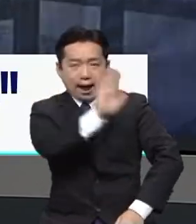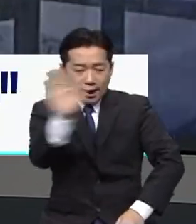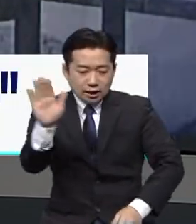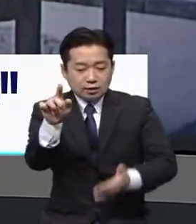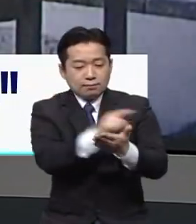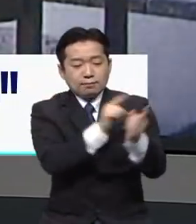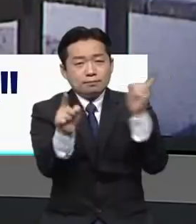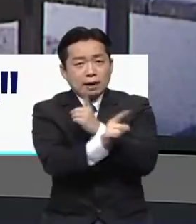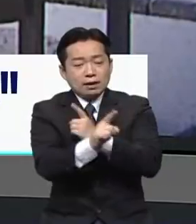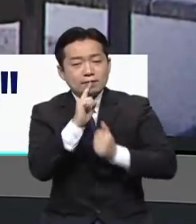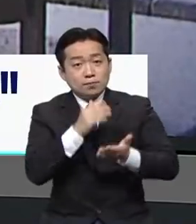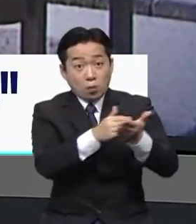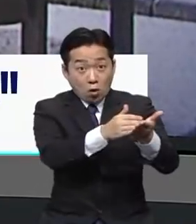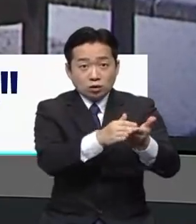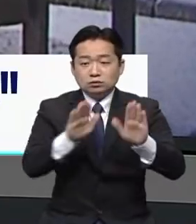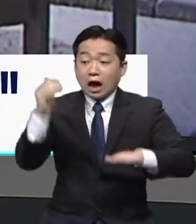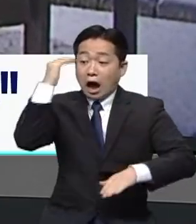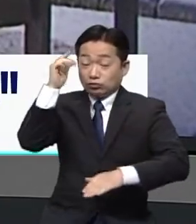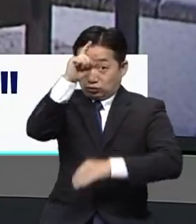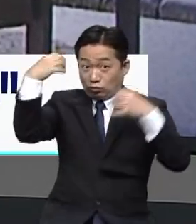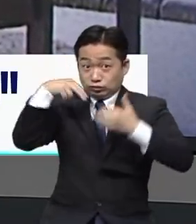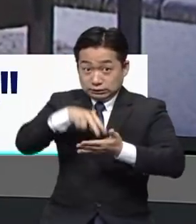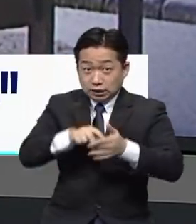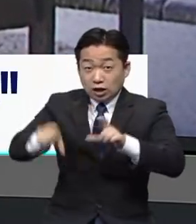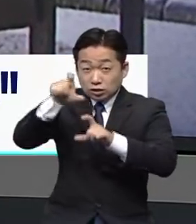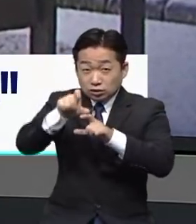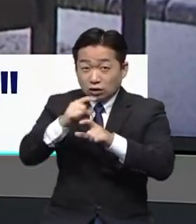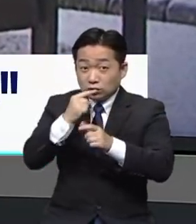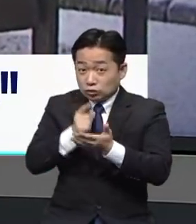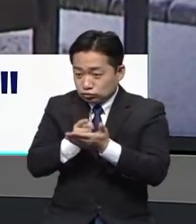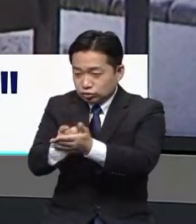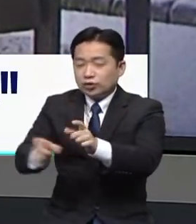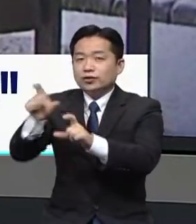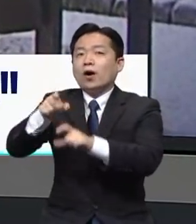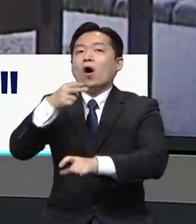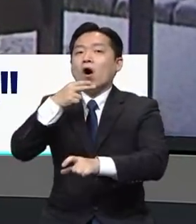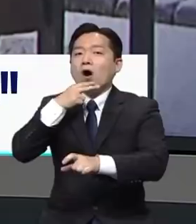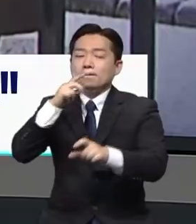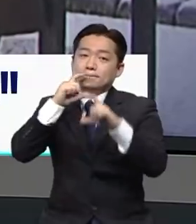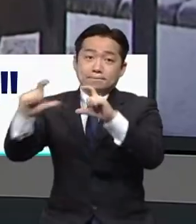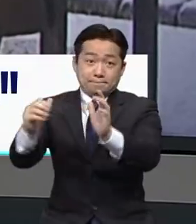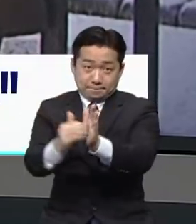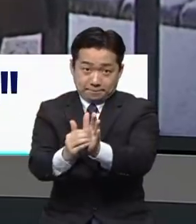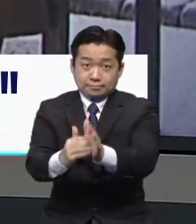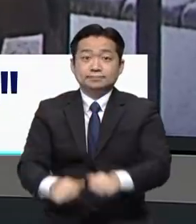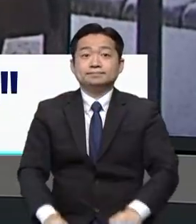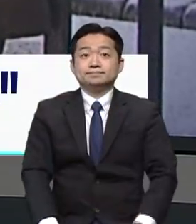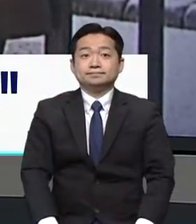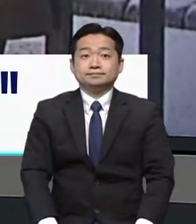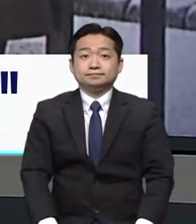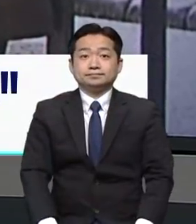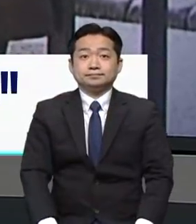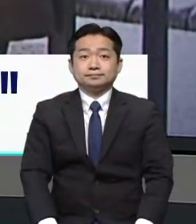우리 정부는 정부 차원에서의 추가적인 청구는 하지 않겠다고 밝혔습니다. 김아영 기자입니다.